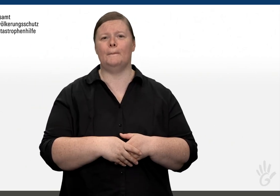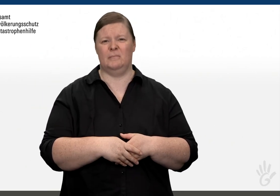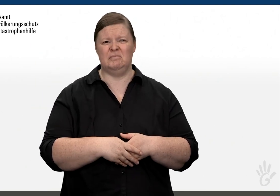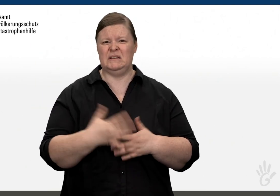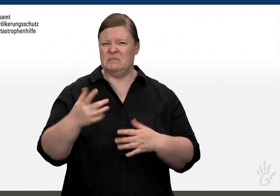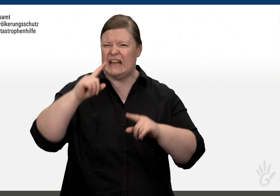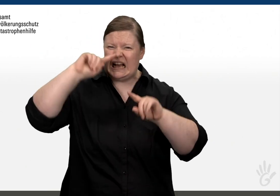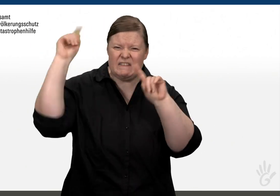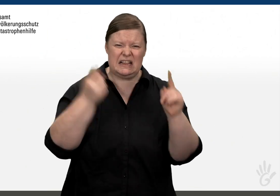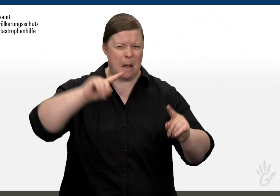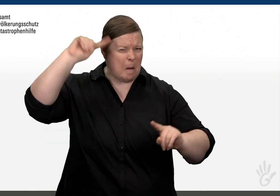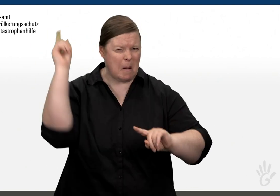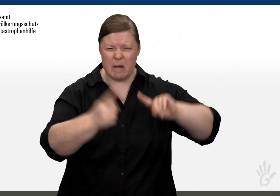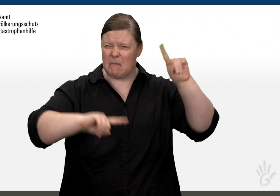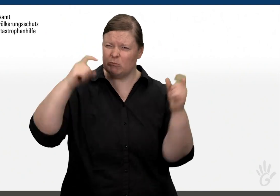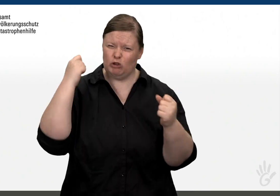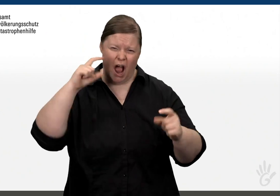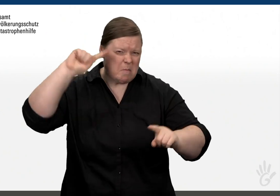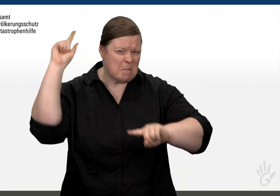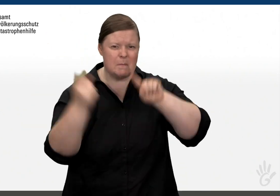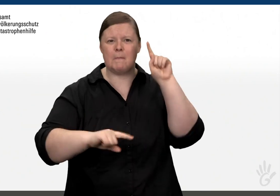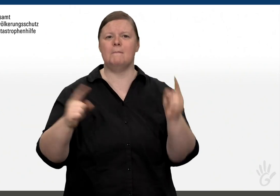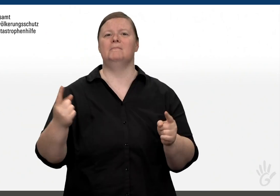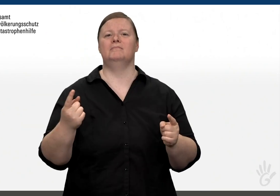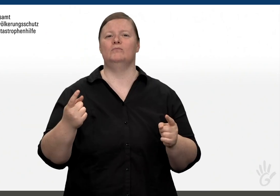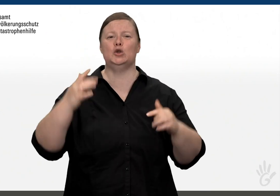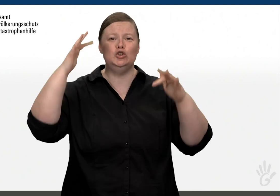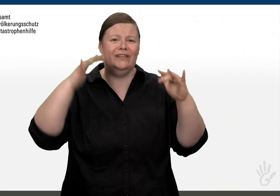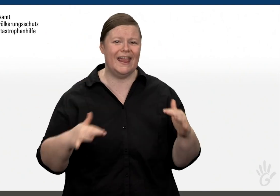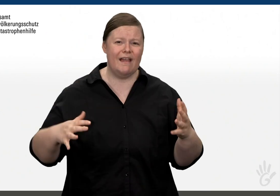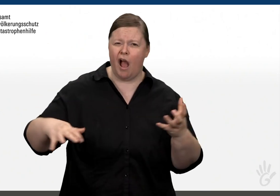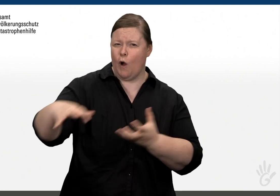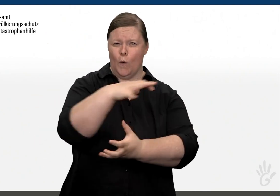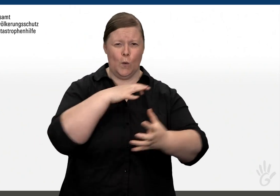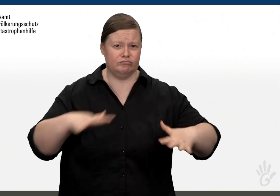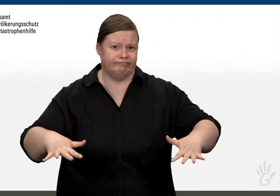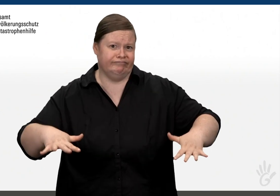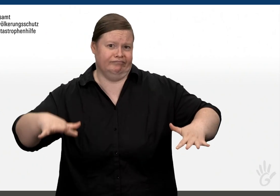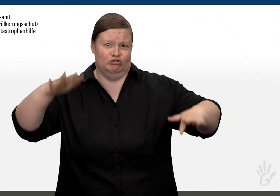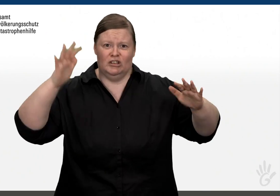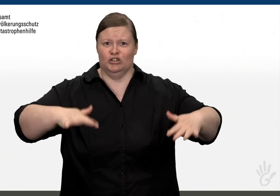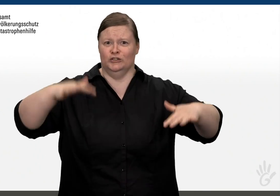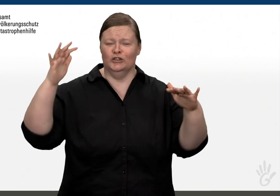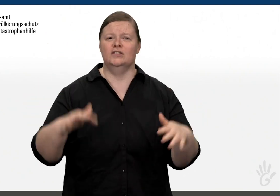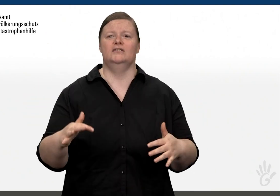heftige Gewitter, Schneechaos